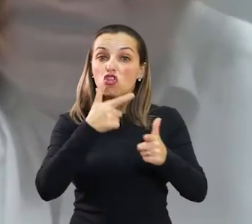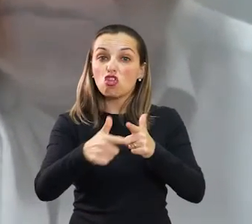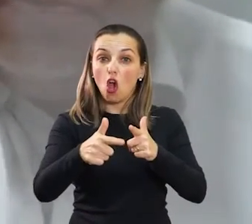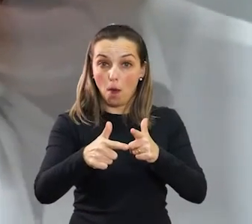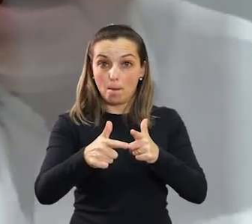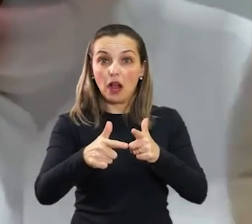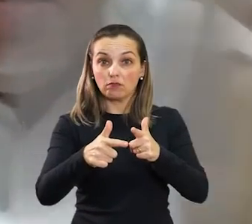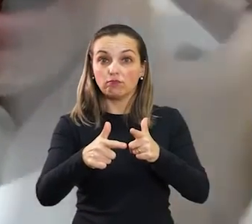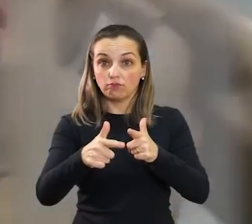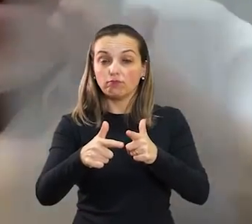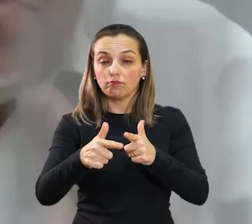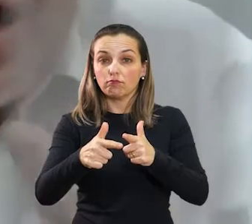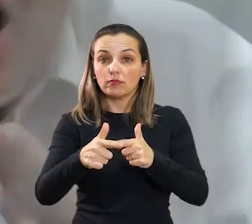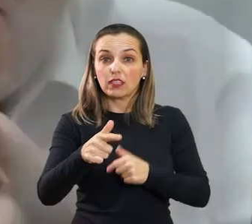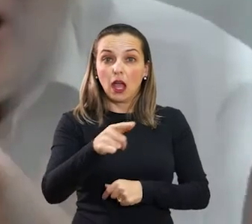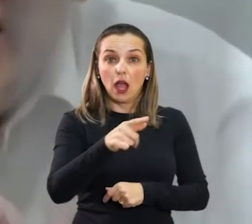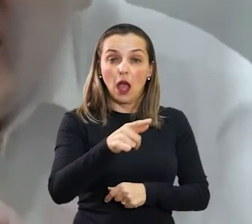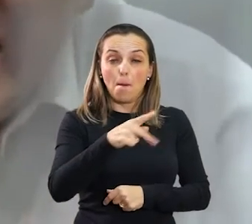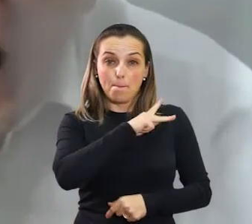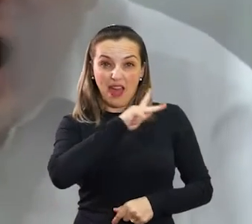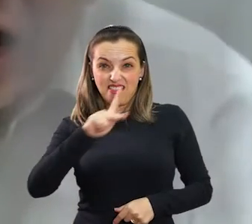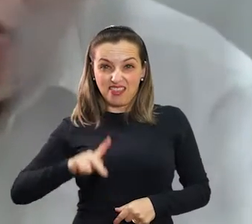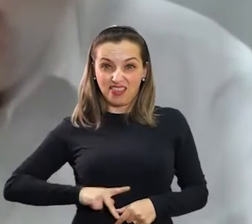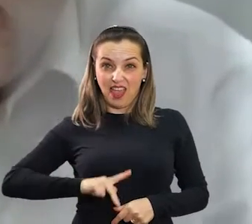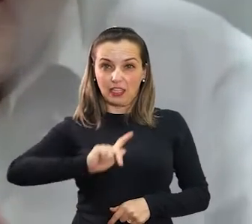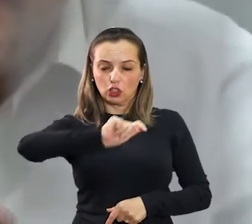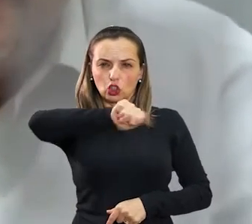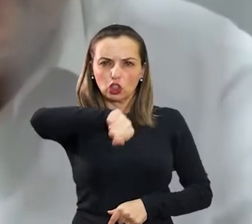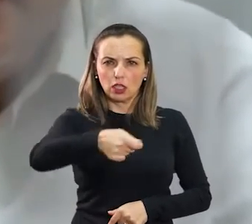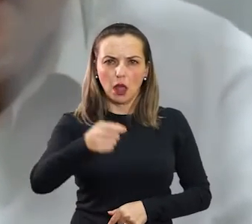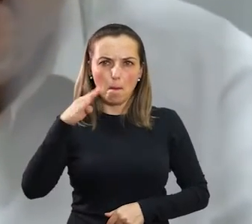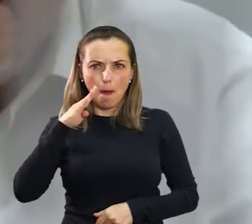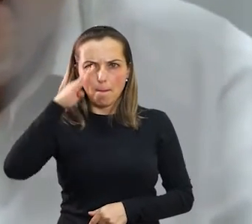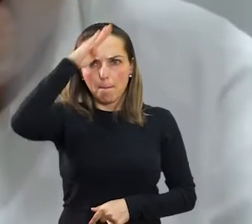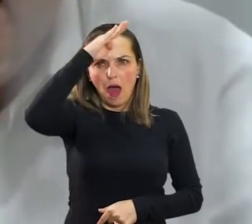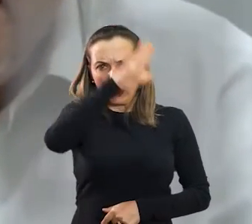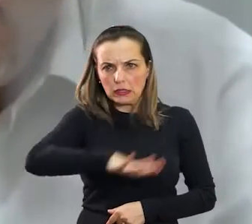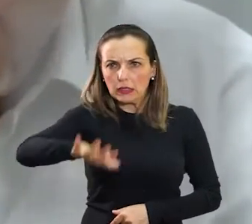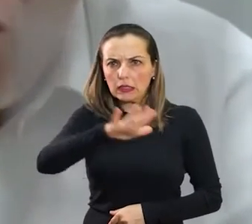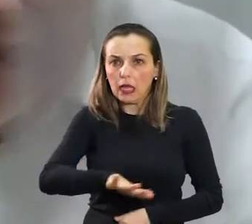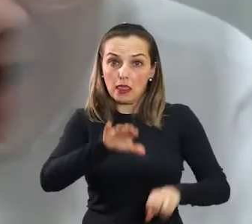mas também a partir de agressões como as que o